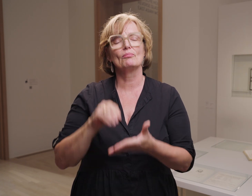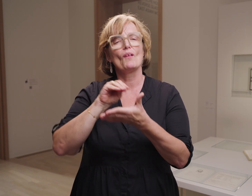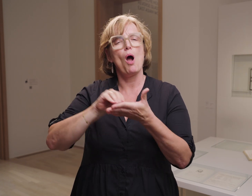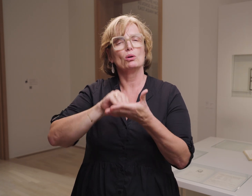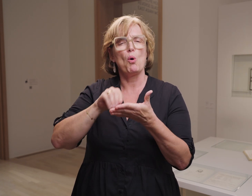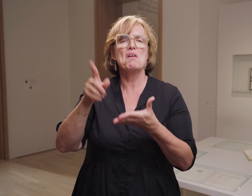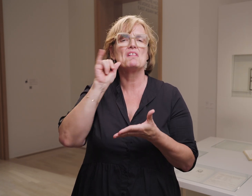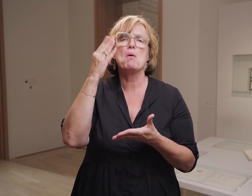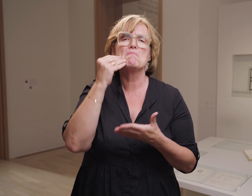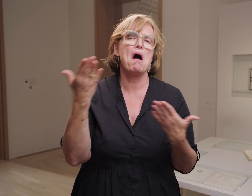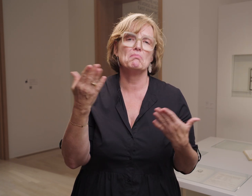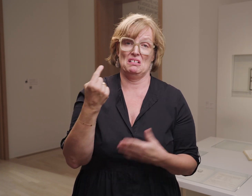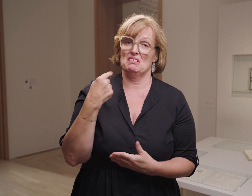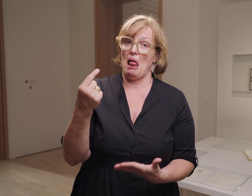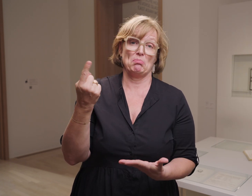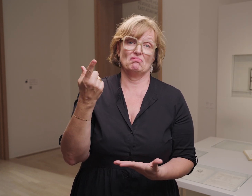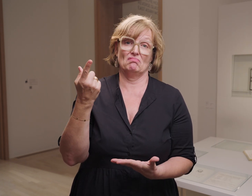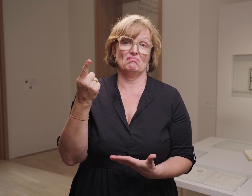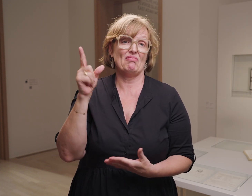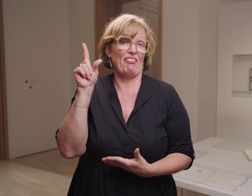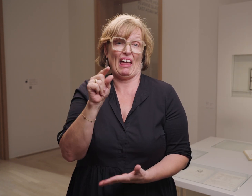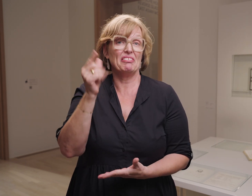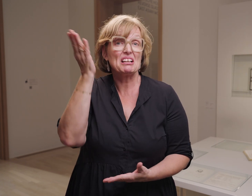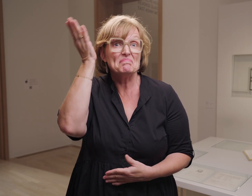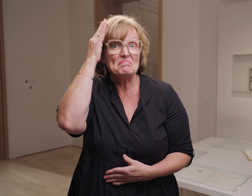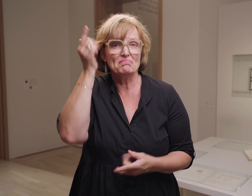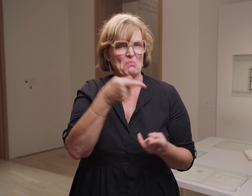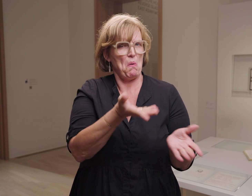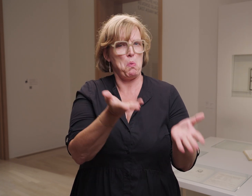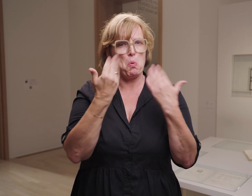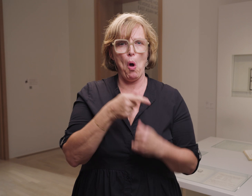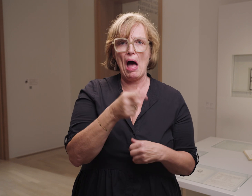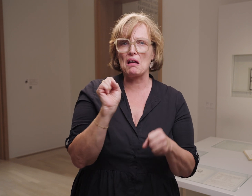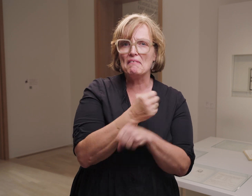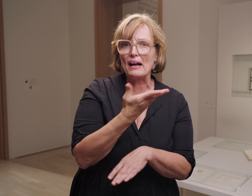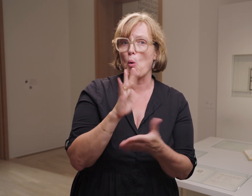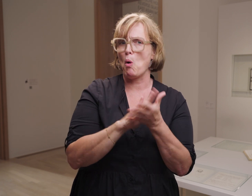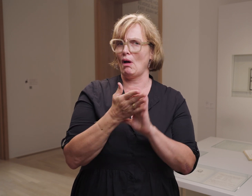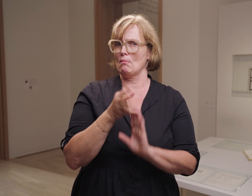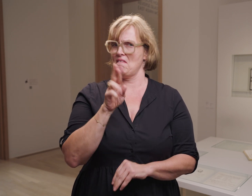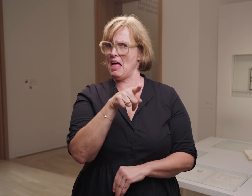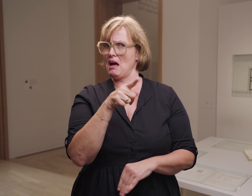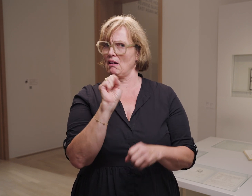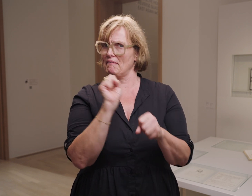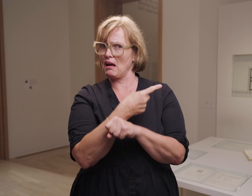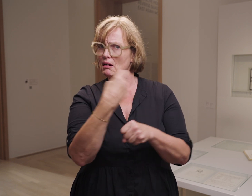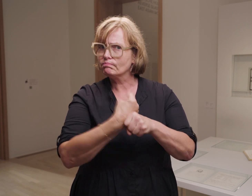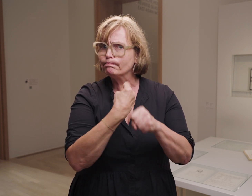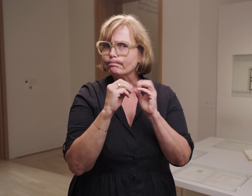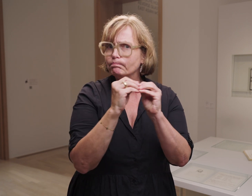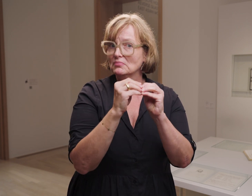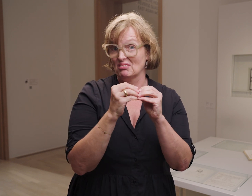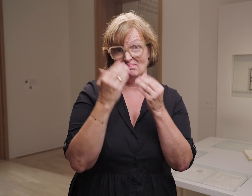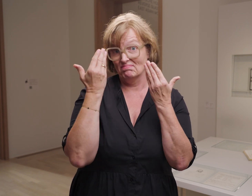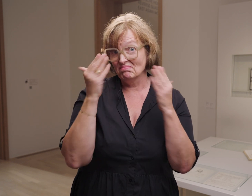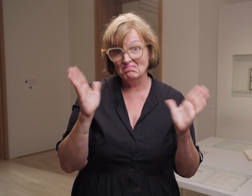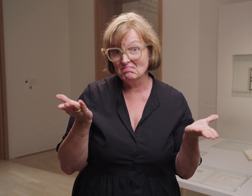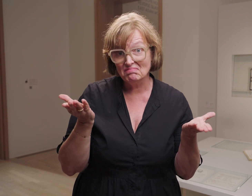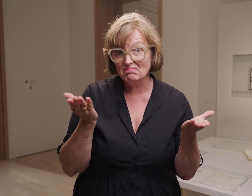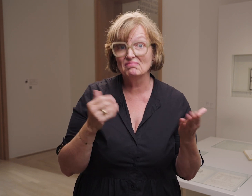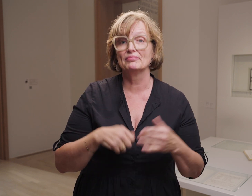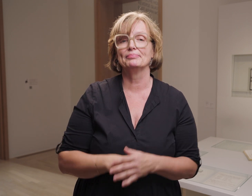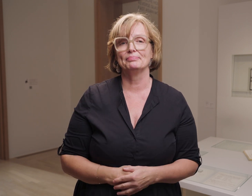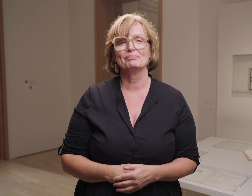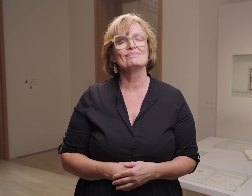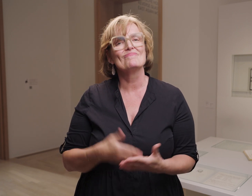Die Autor*innen wussten wenig über diese Werke.